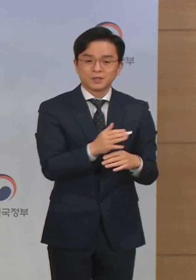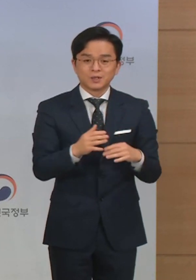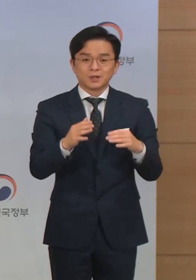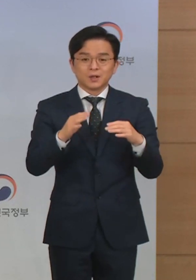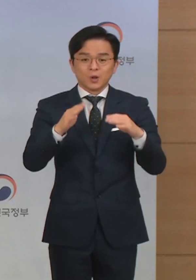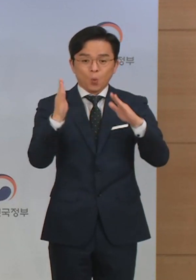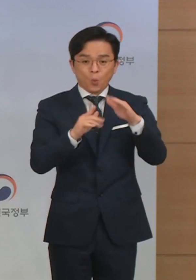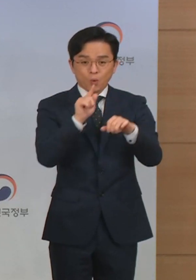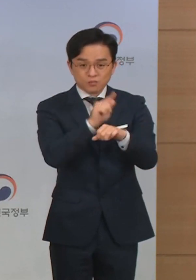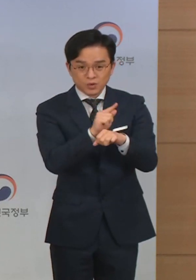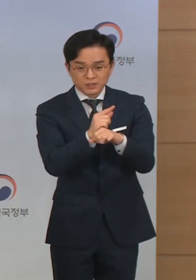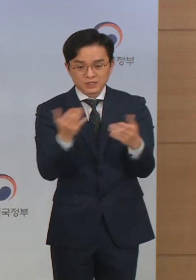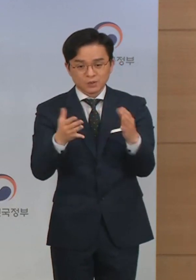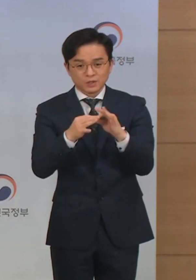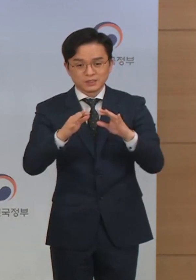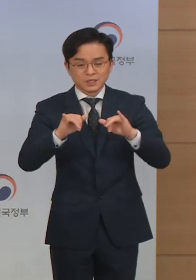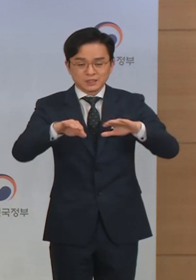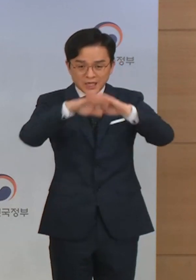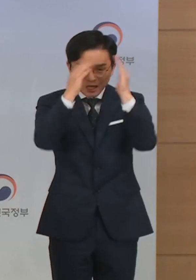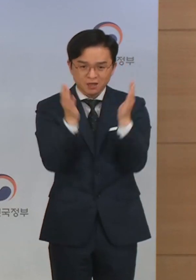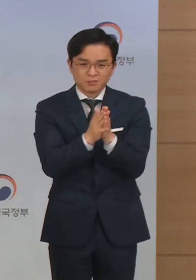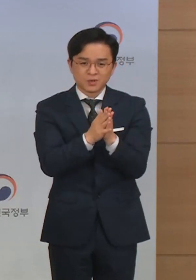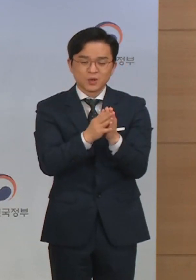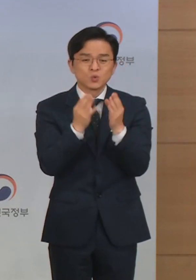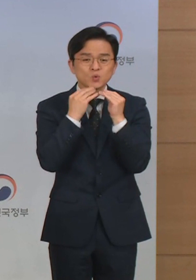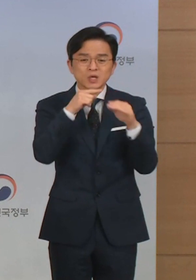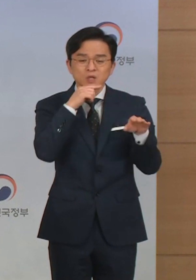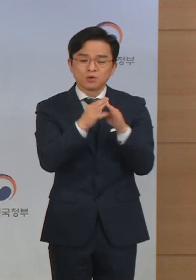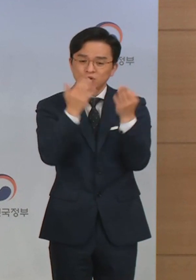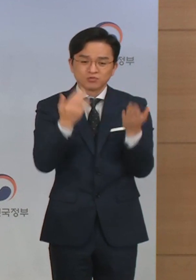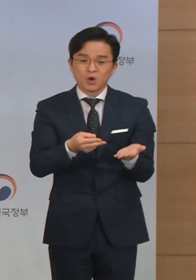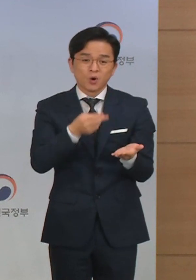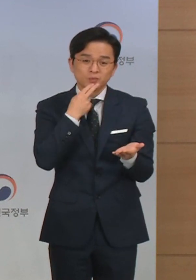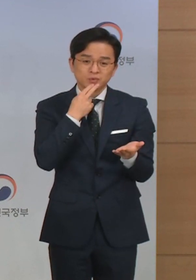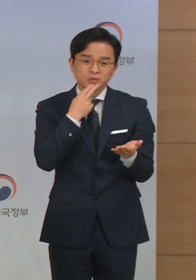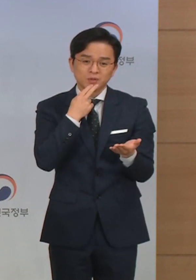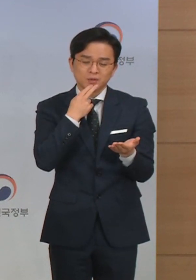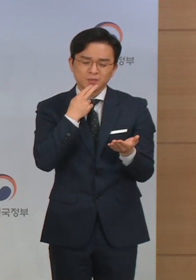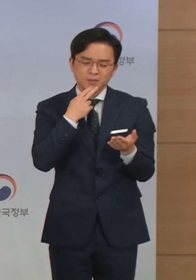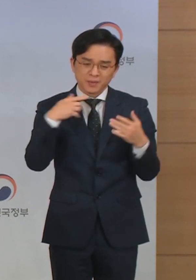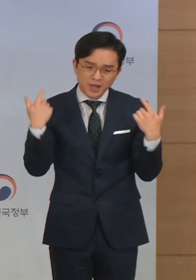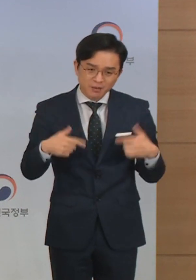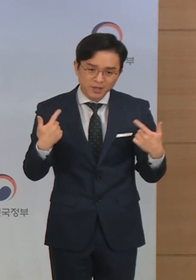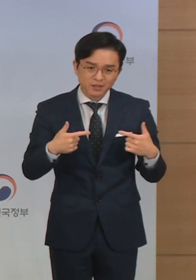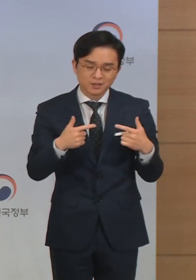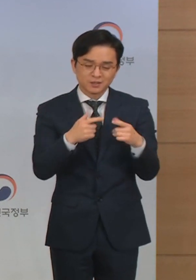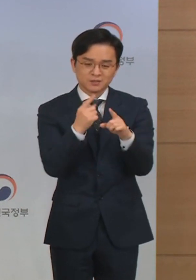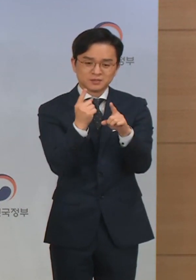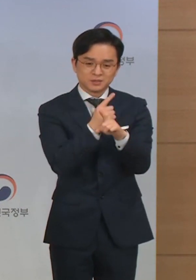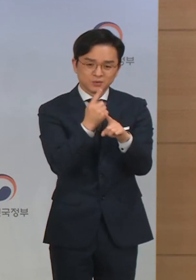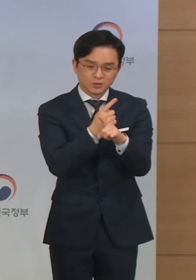관계자분들이 휠 없이 코로나 1구 학사 4 방지하기 위해 반격 업무에 최선을 다하고 있습니다